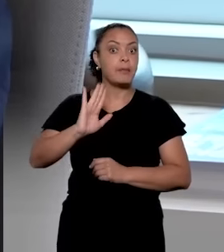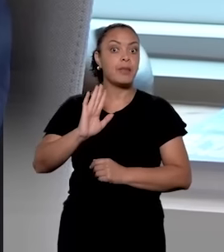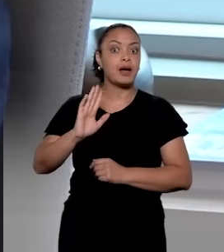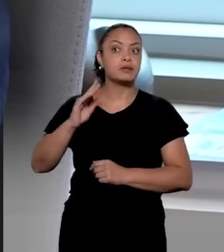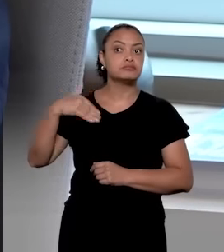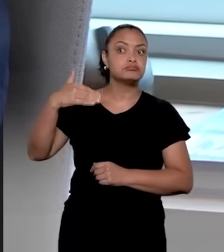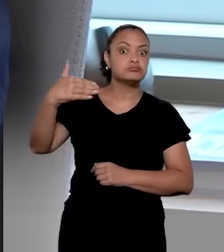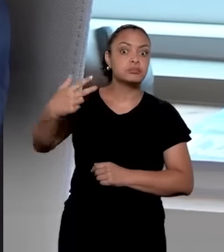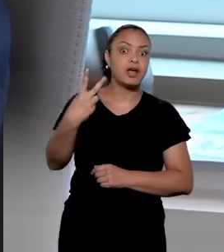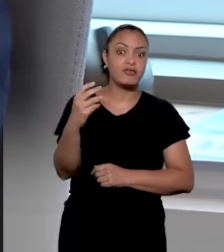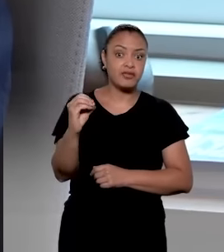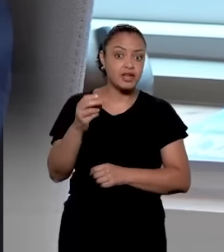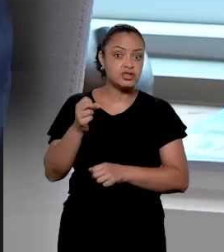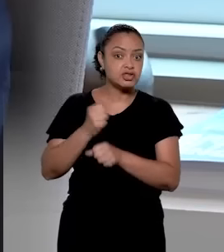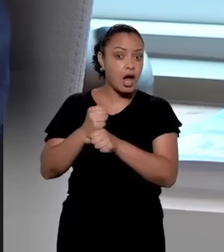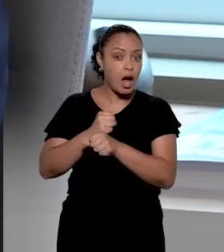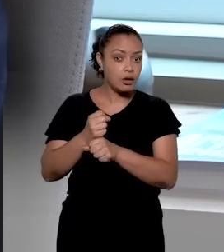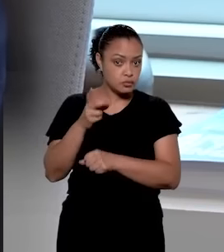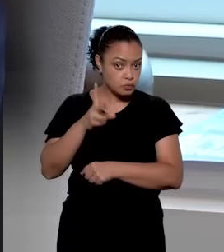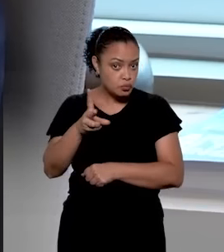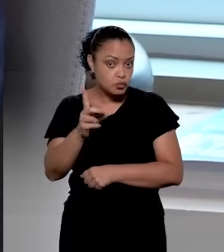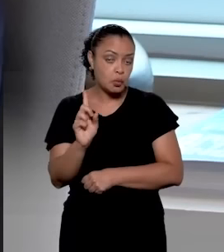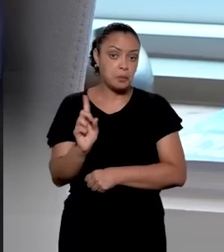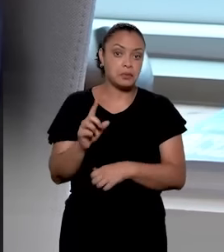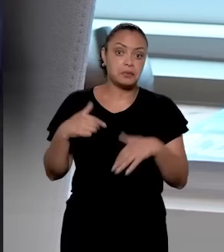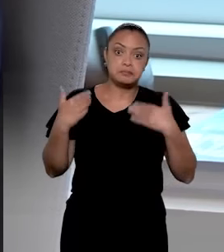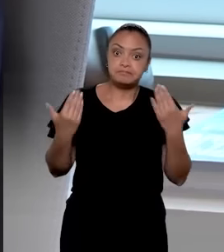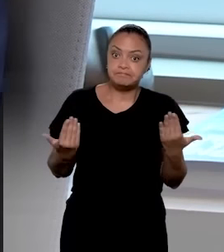mas quem me diz que daqui a 20 anos a China vai continuar importando da gente? Então,